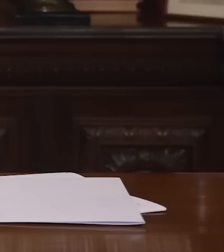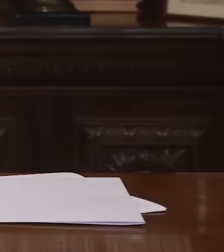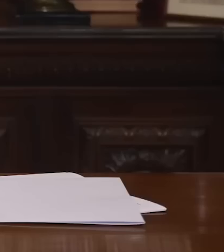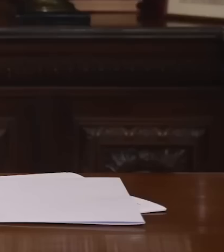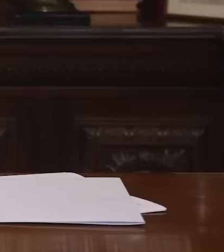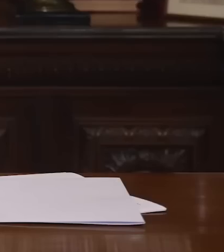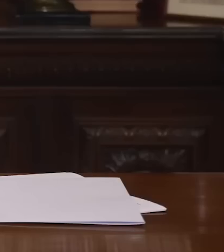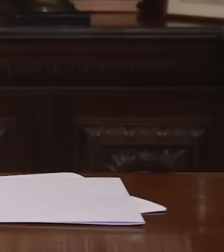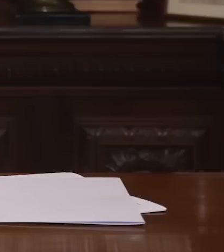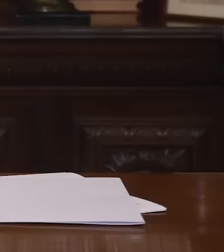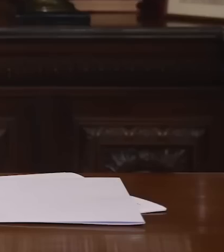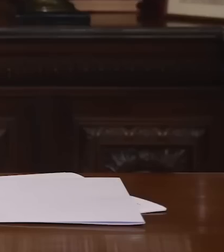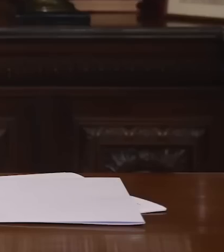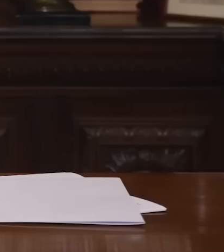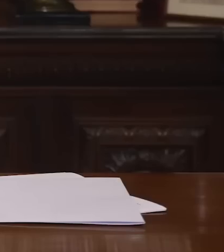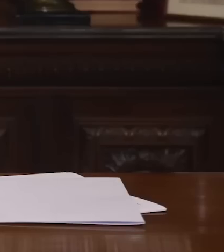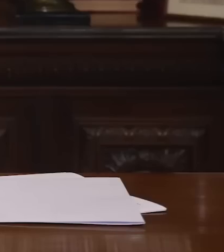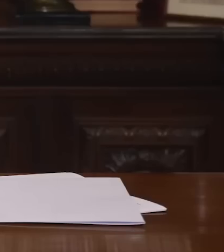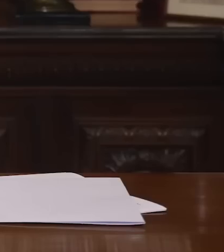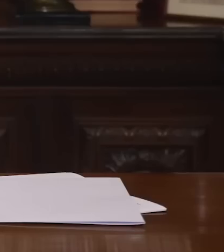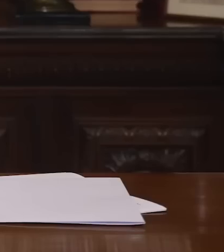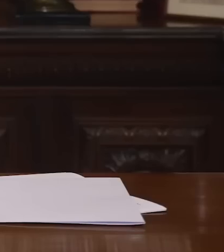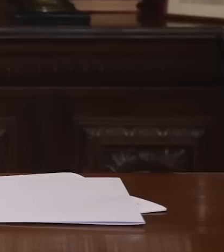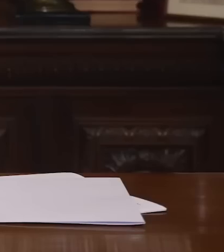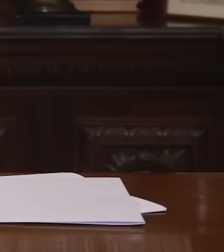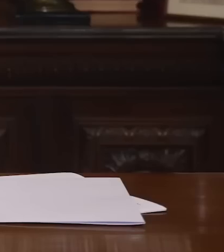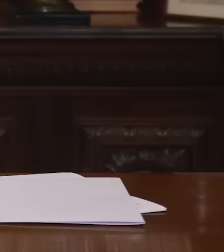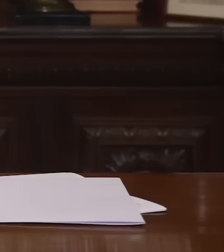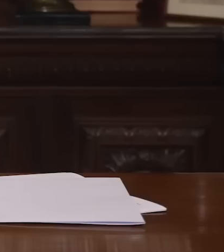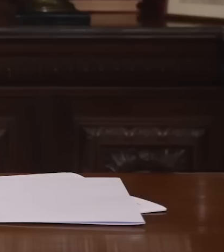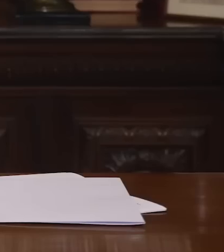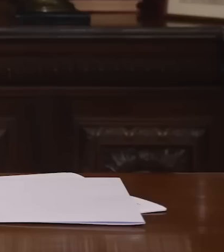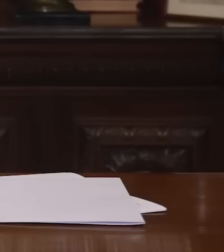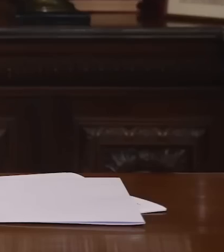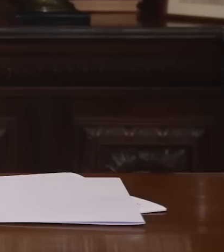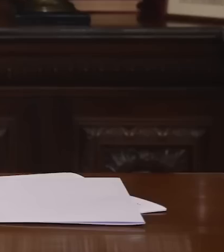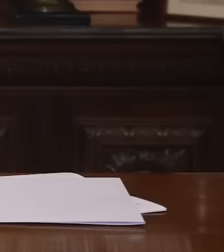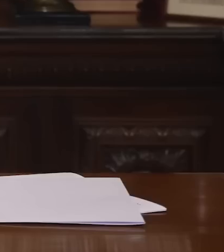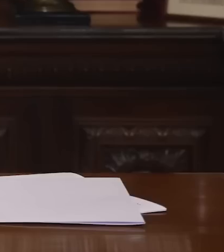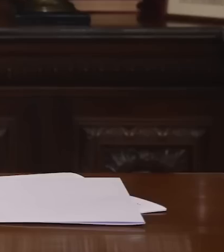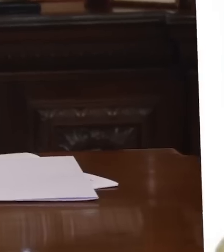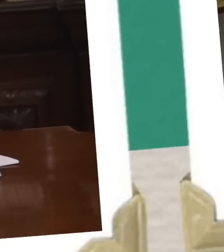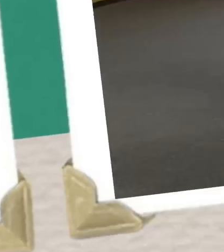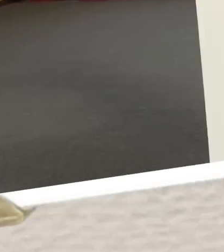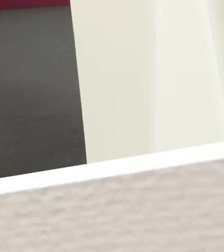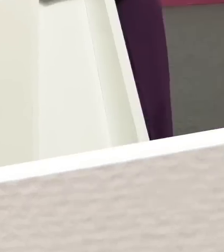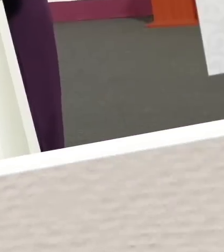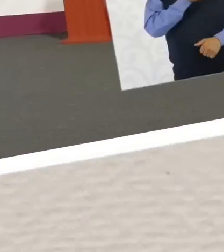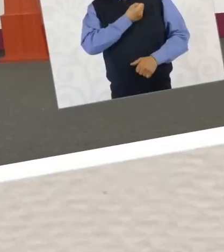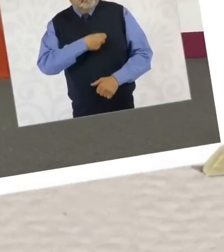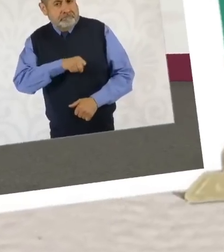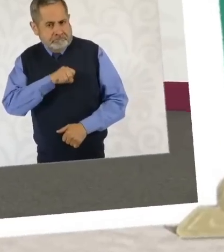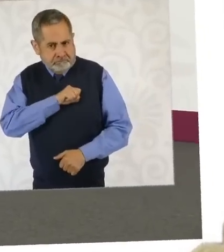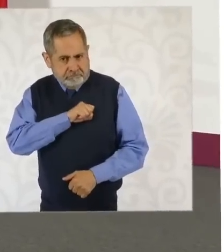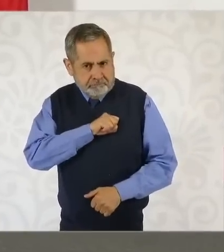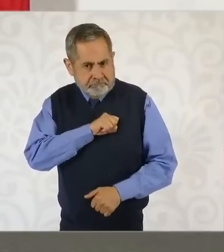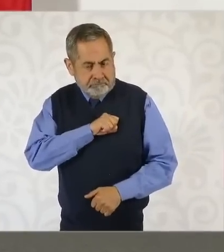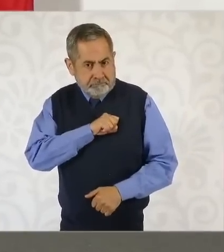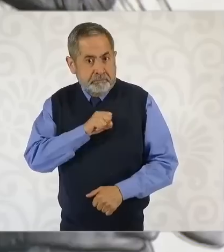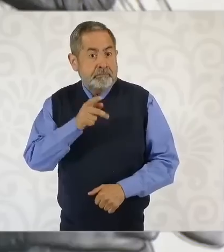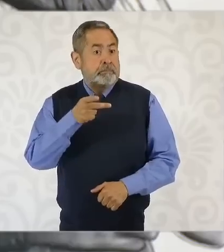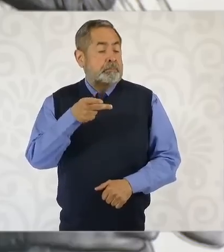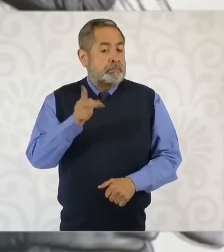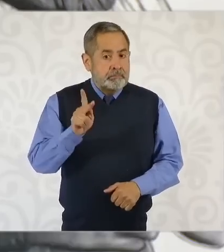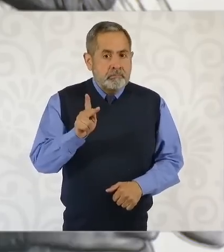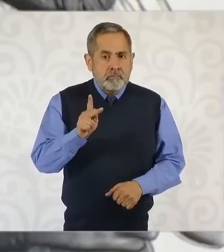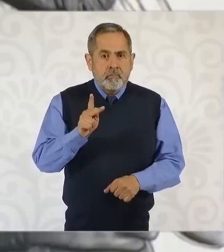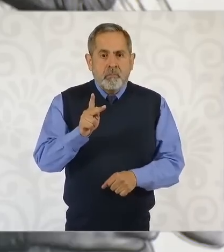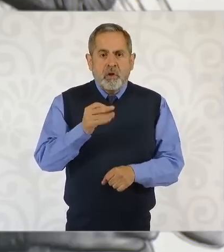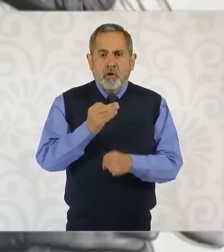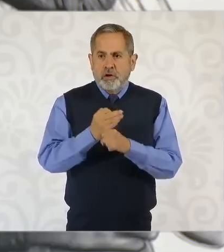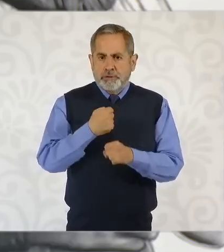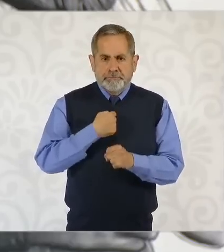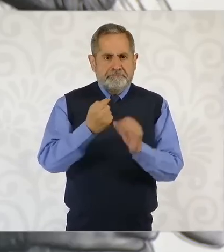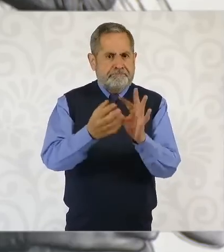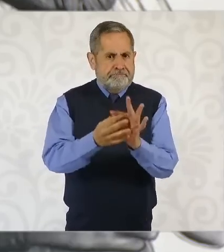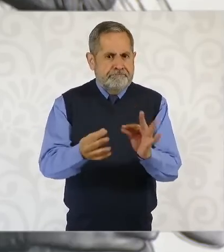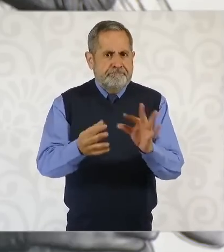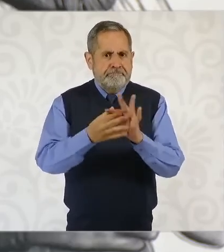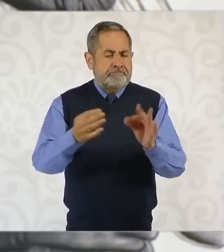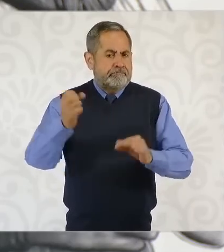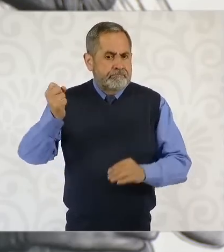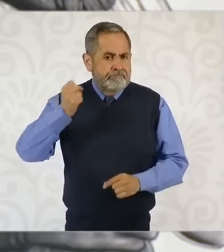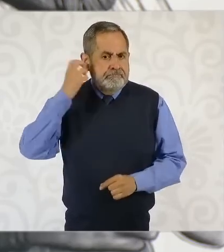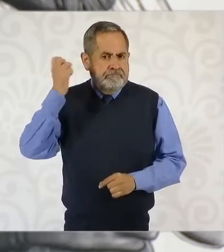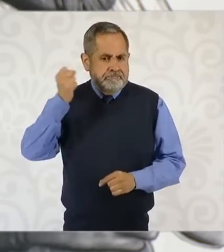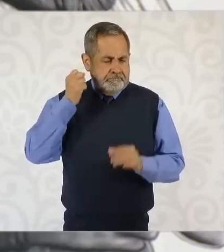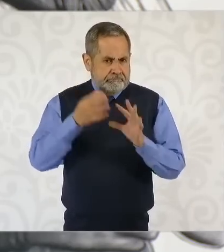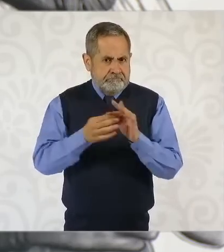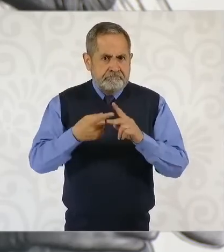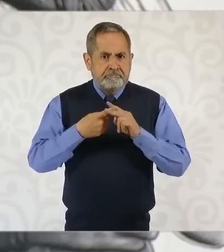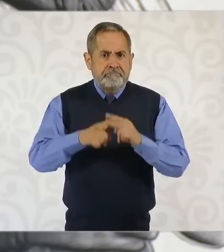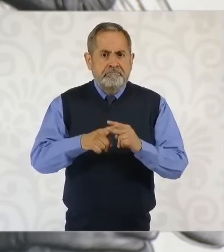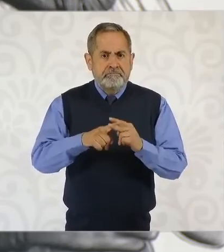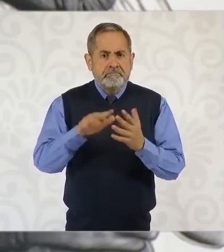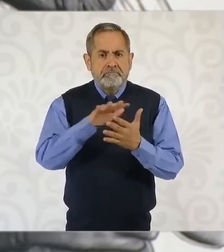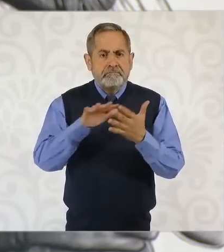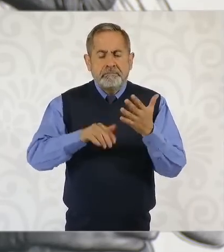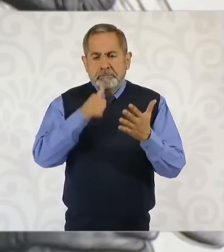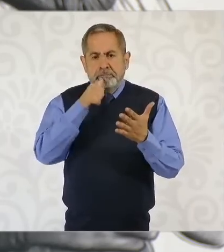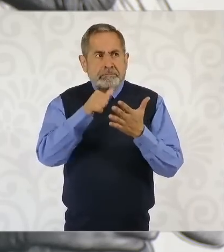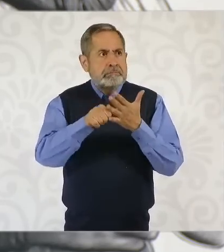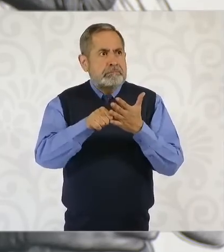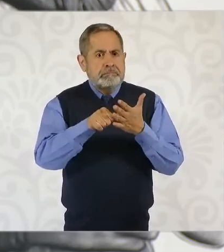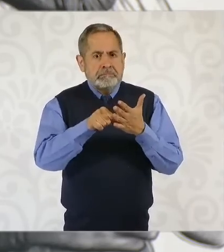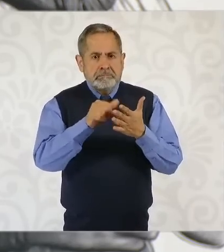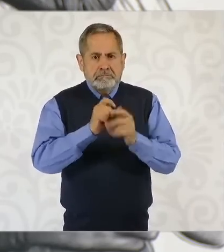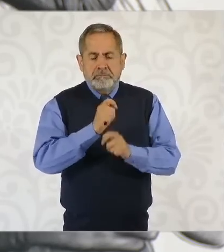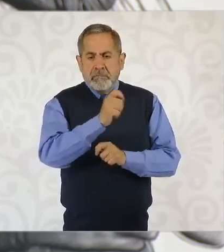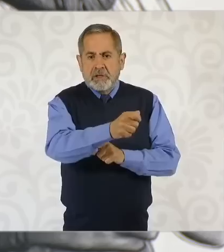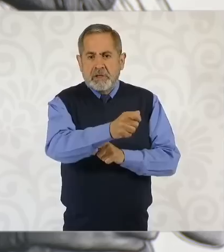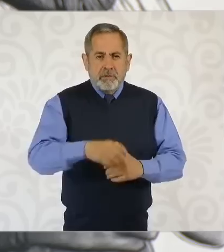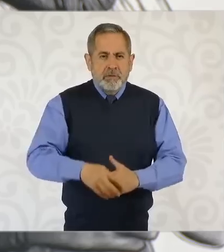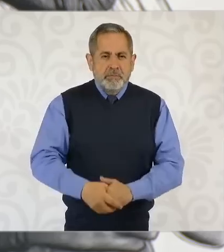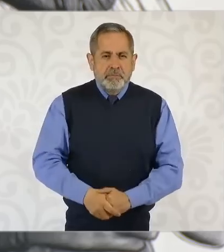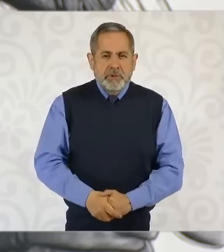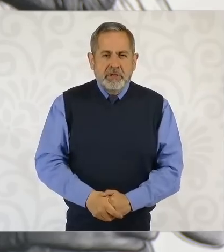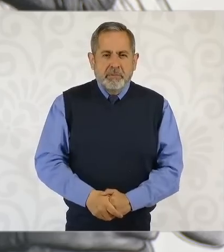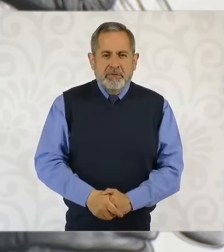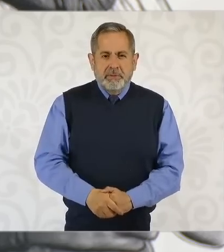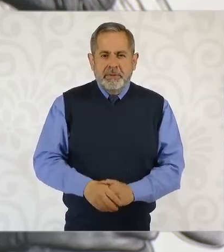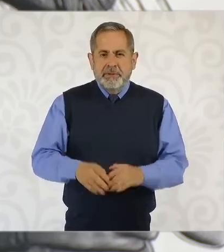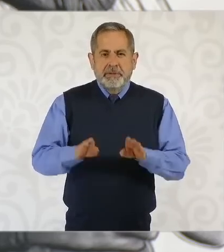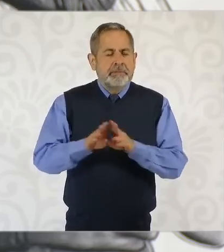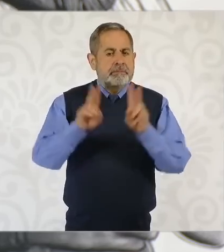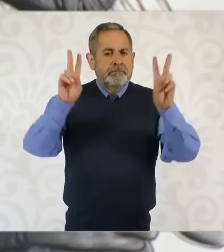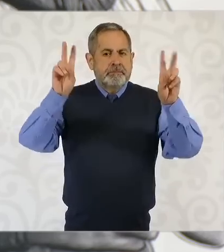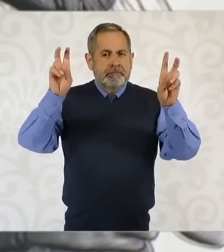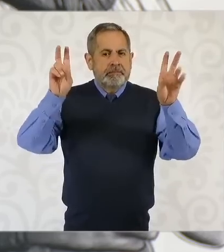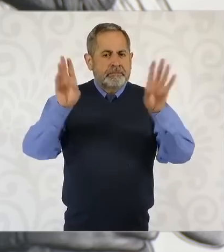Unidos Voy a iniciar la conferencia leyendo un comunicado por el tema